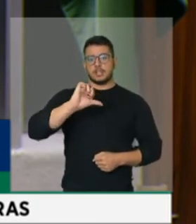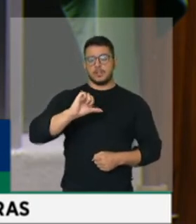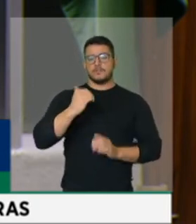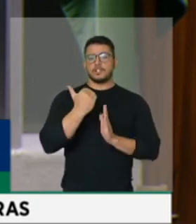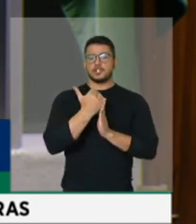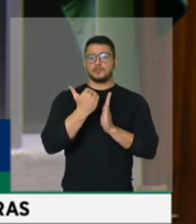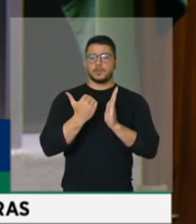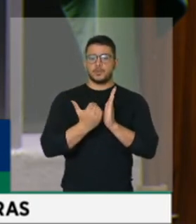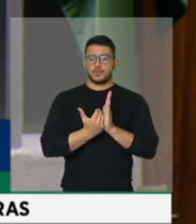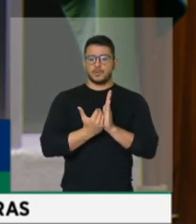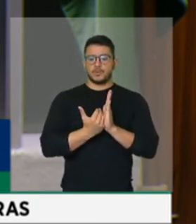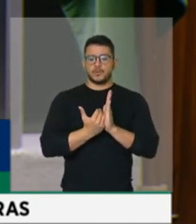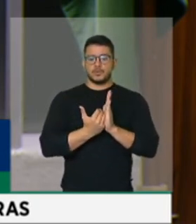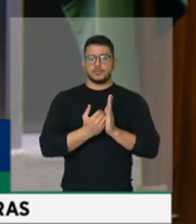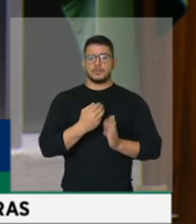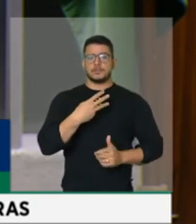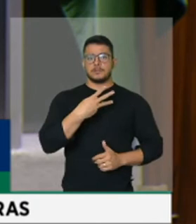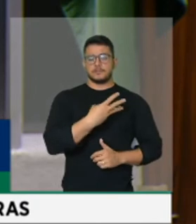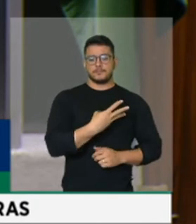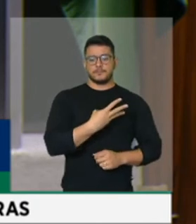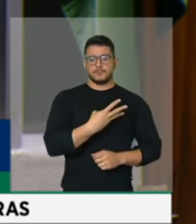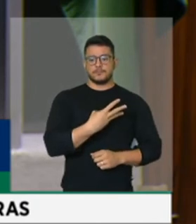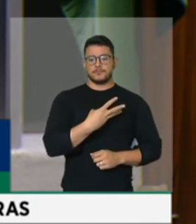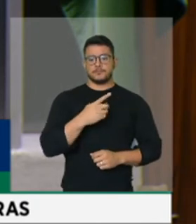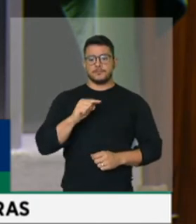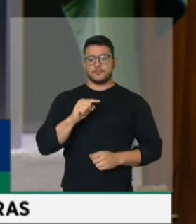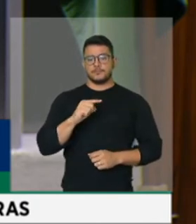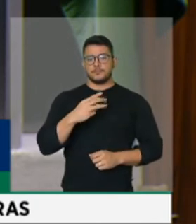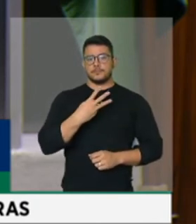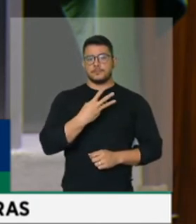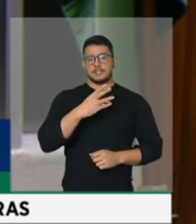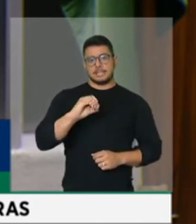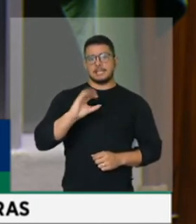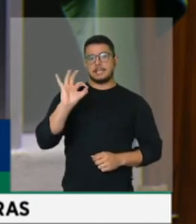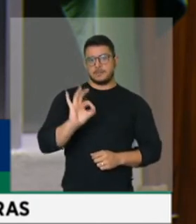DETINHA, EM 2011, SENHORES DEPUTADOS, 36% DE PARTICIPAÇÃO NA OFERTA